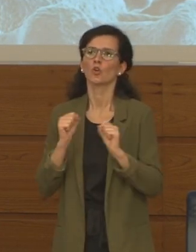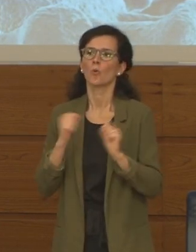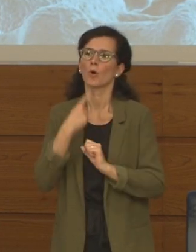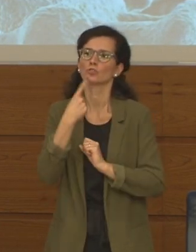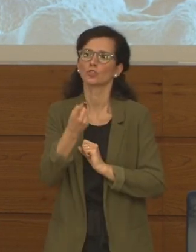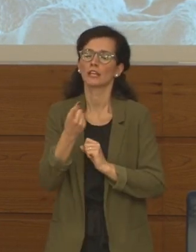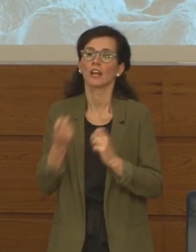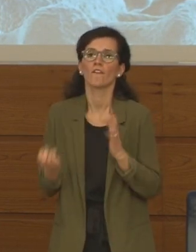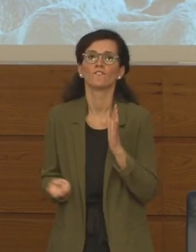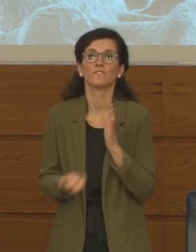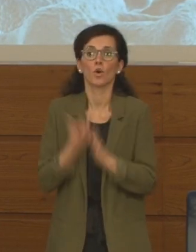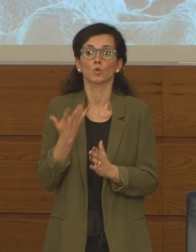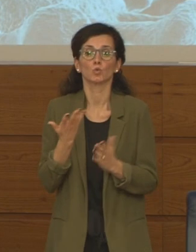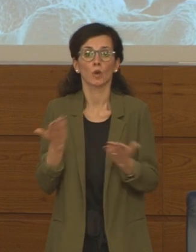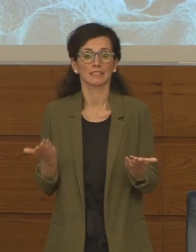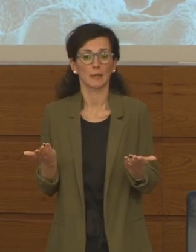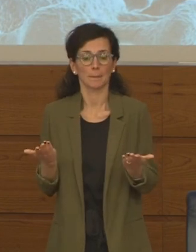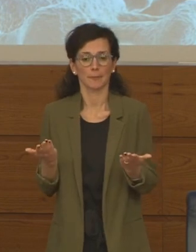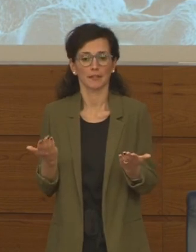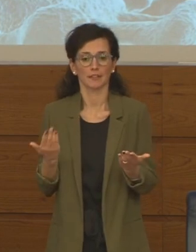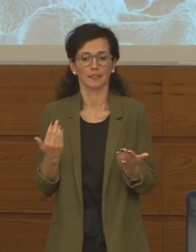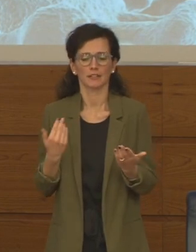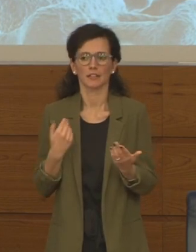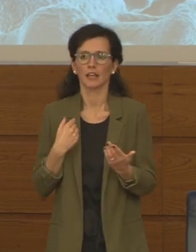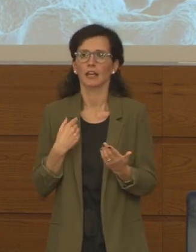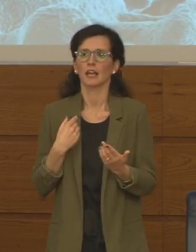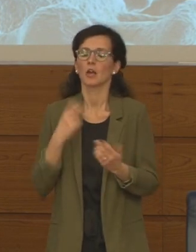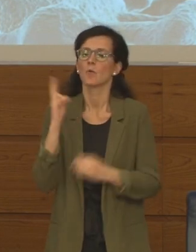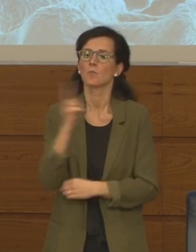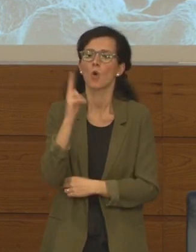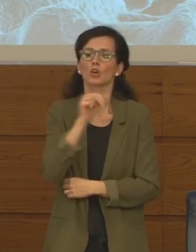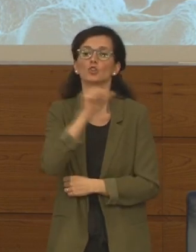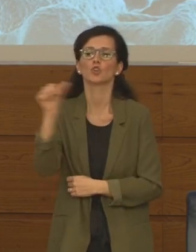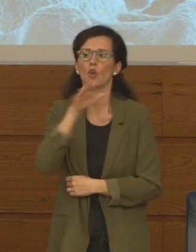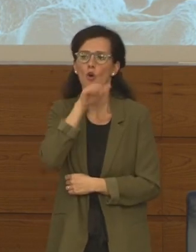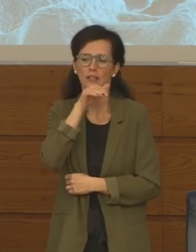muoiono solo gli anziani perché la nostra popolazione è costituita in gran